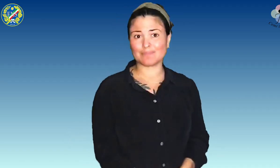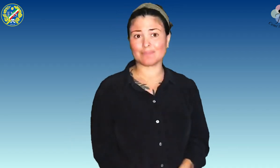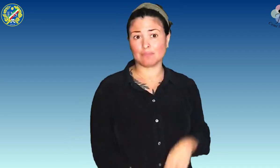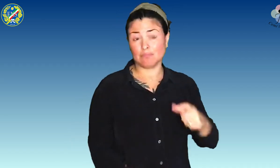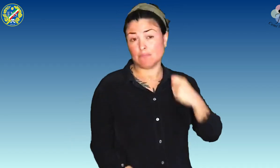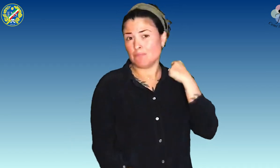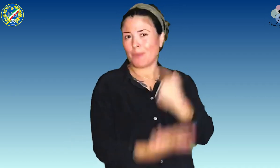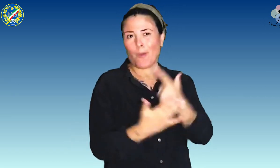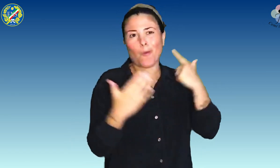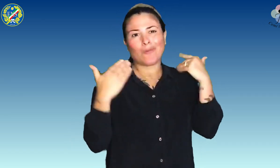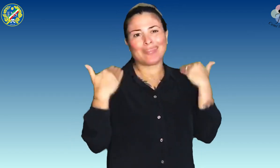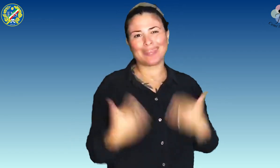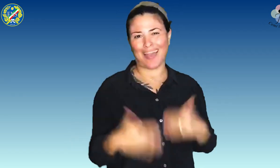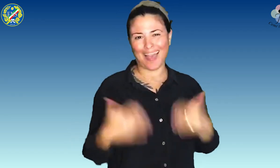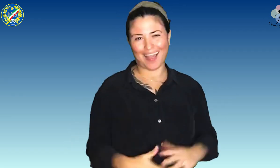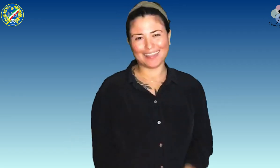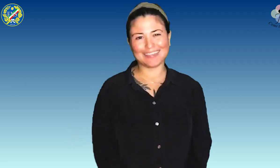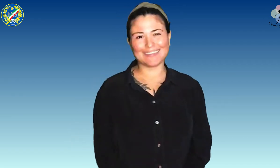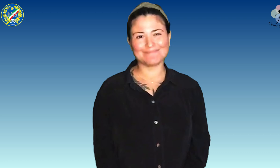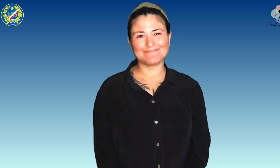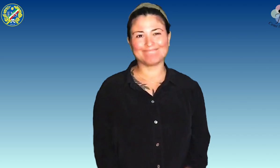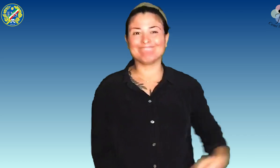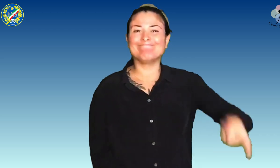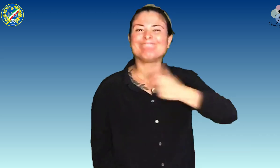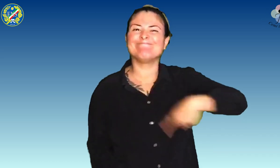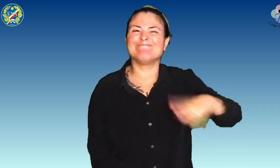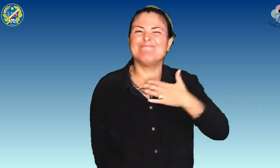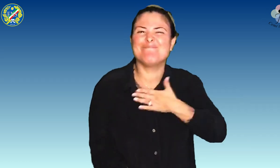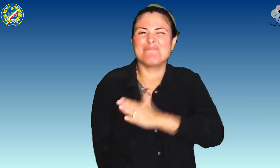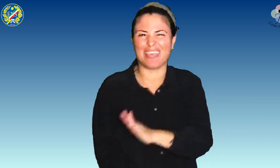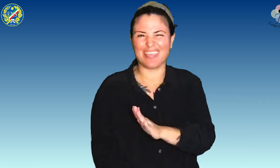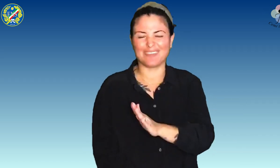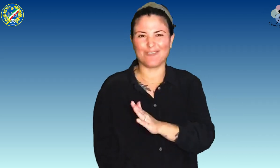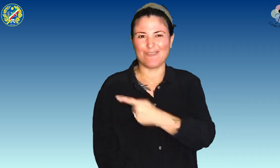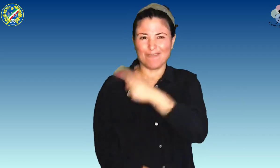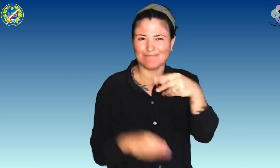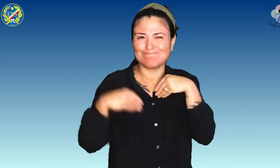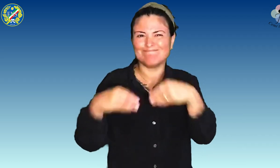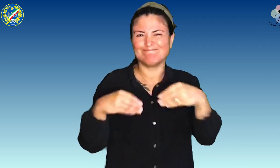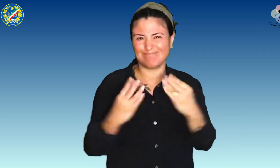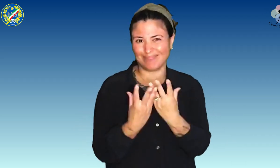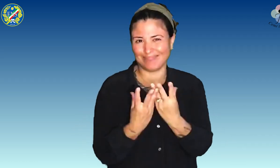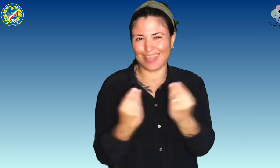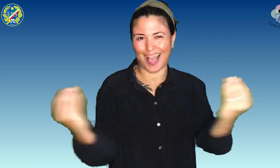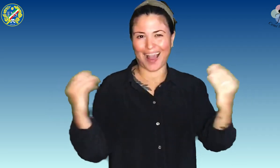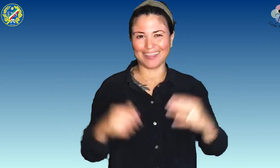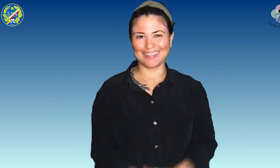Speriamo che sarete in tanti a partecipare.